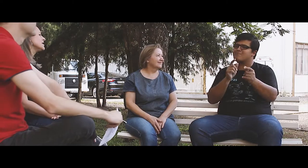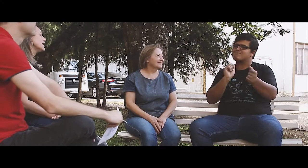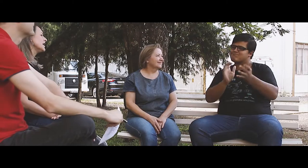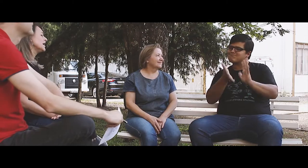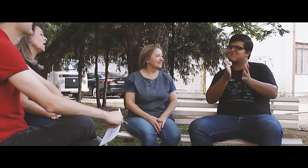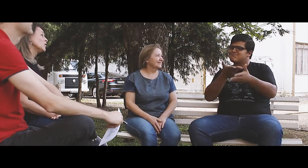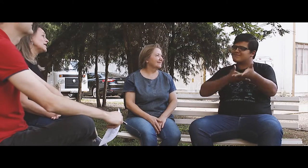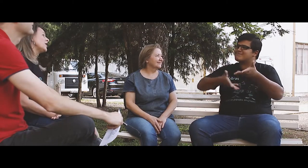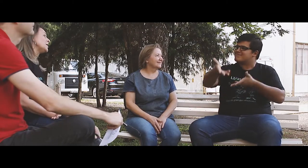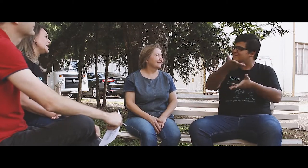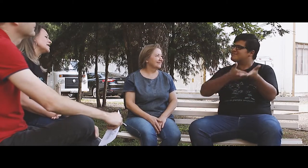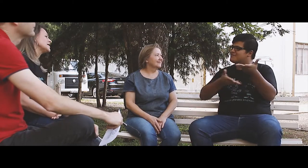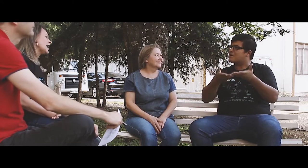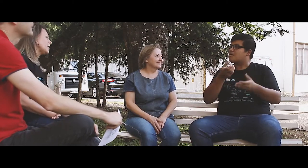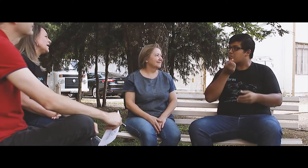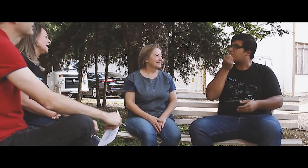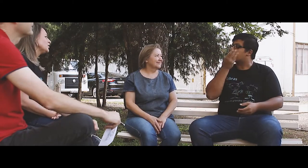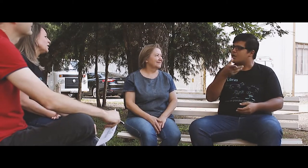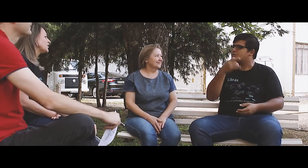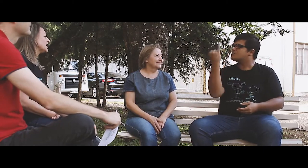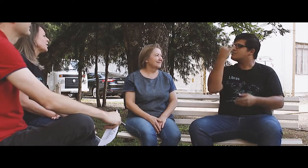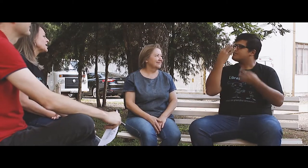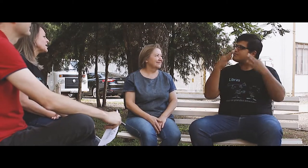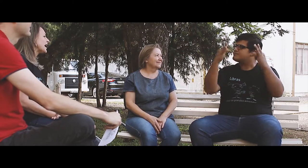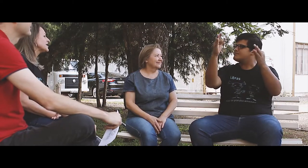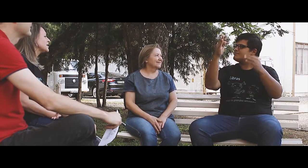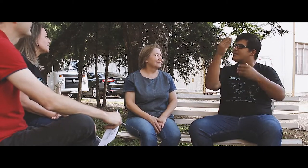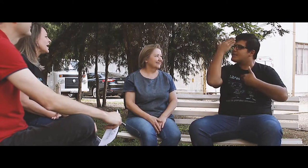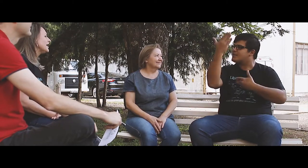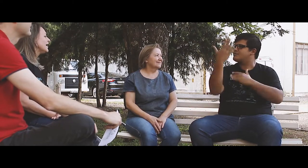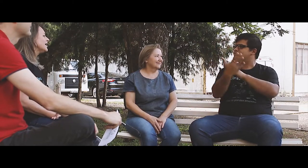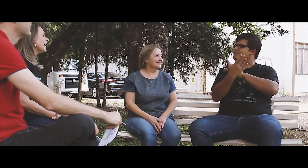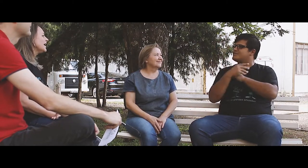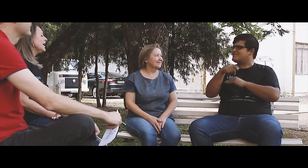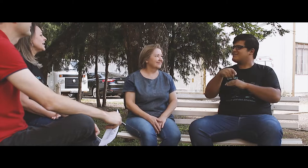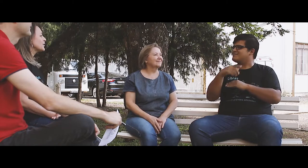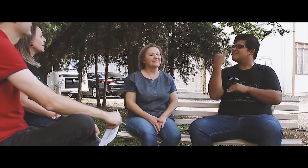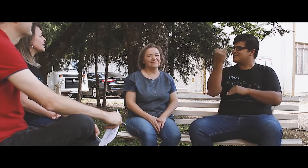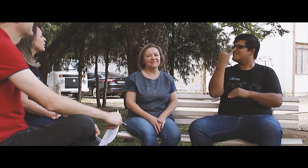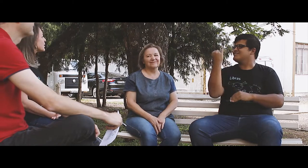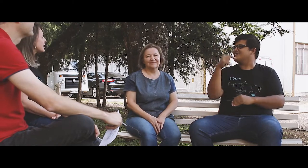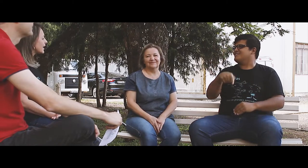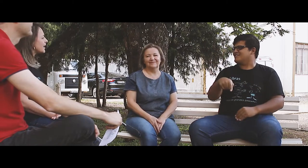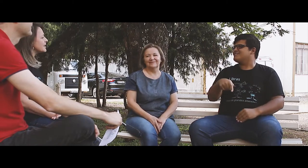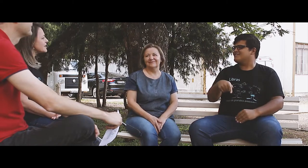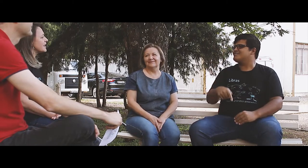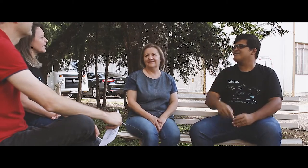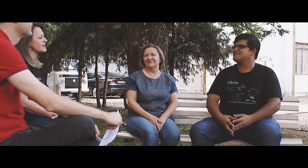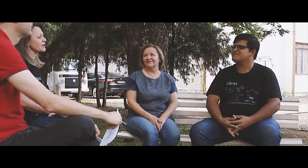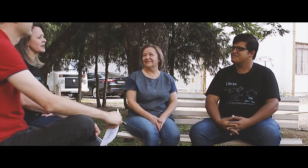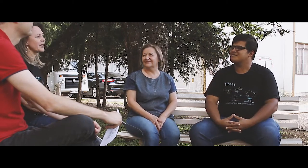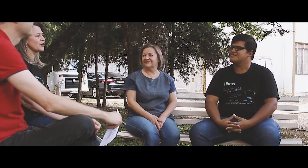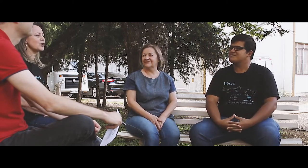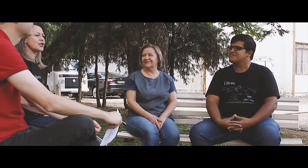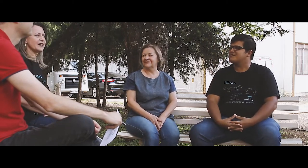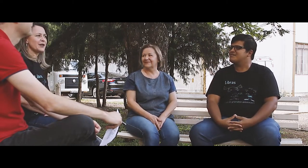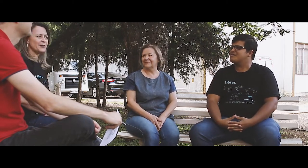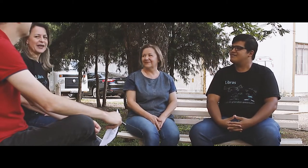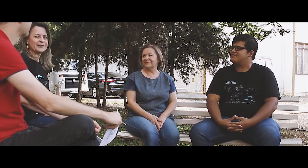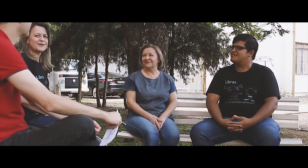algumas famílias sabem, tem domínio da língua de sinais também né.. então nós temos que agradecer a questão de tecnologia também.